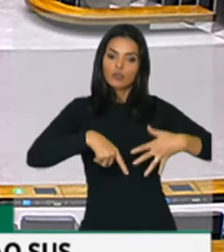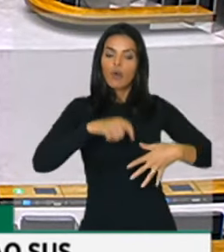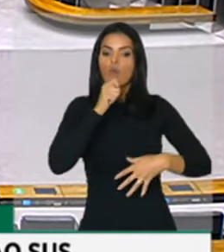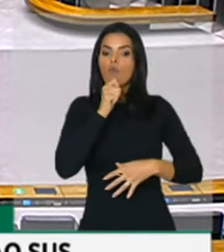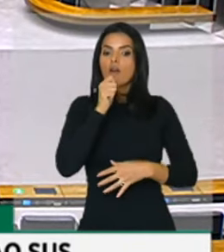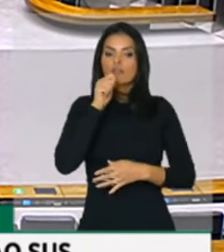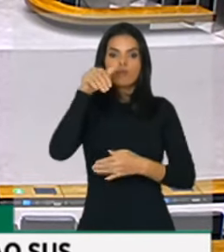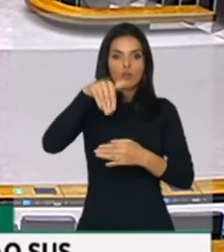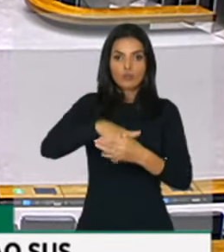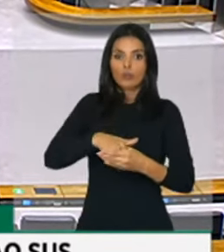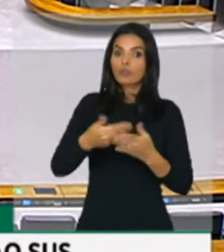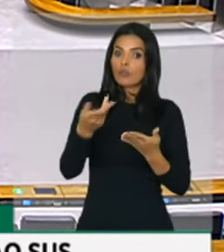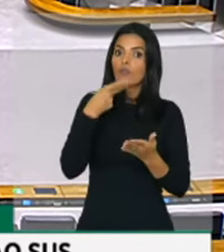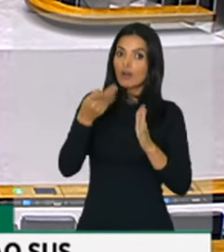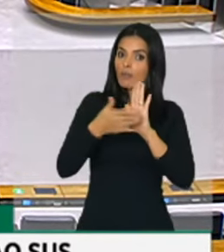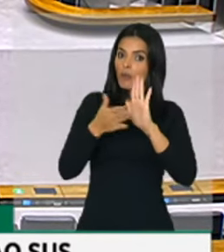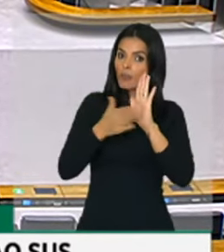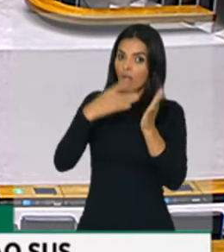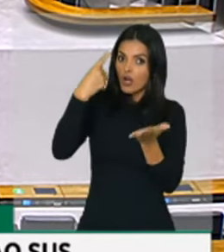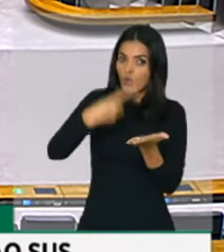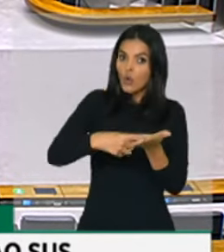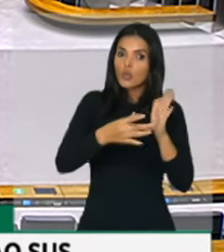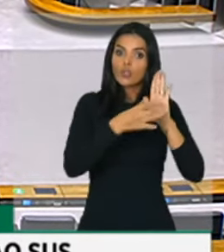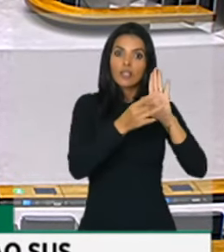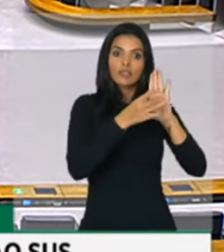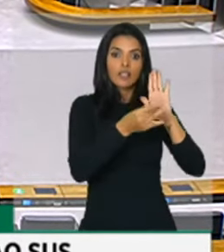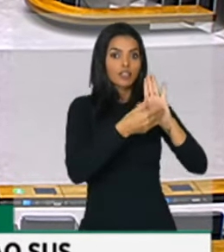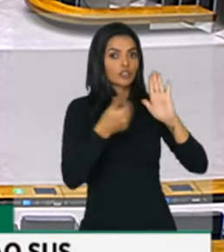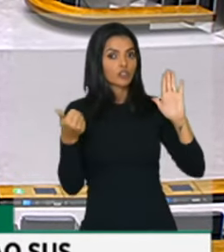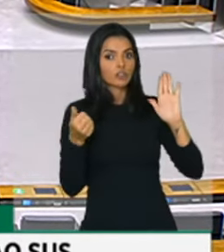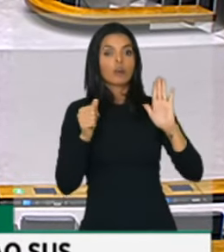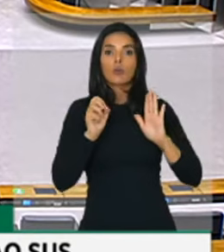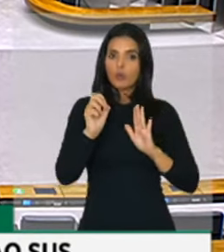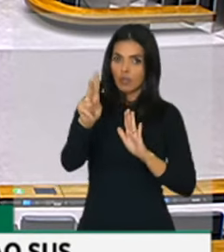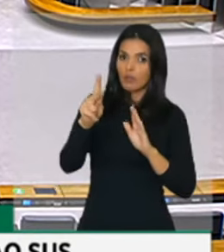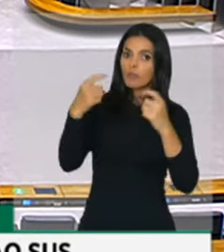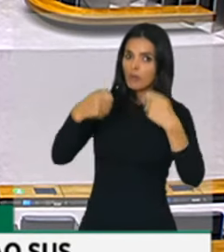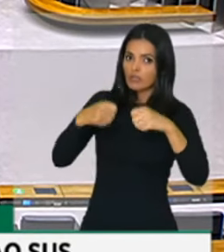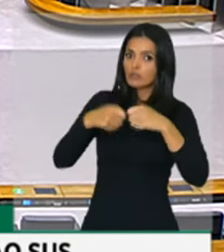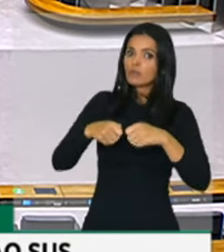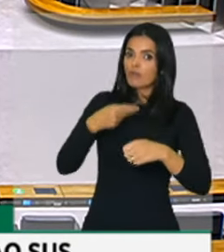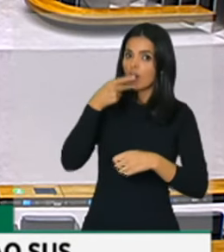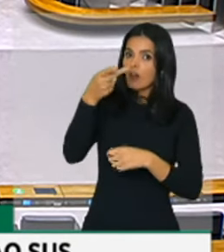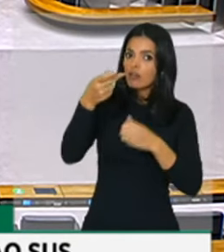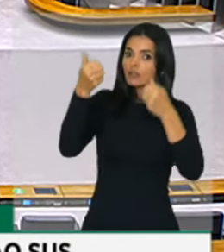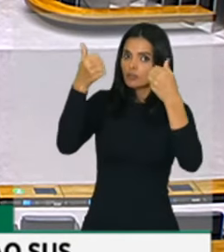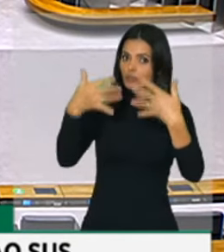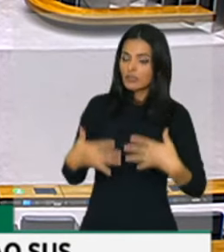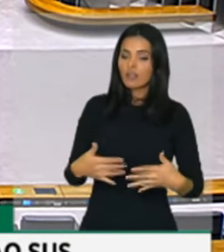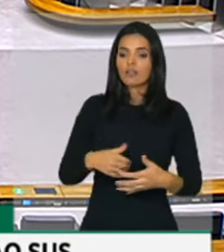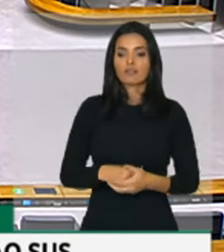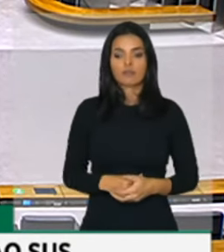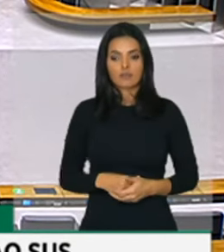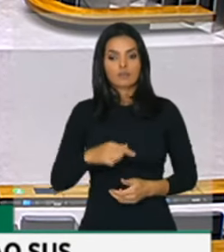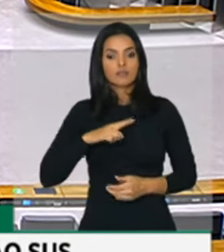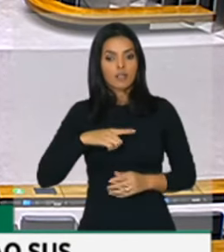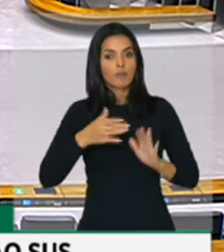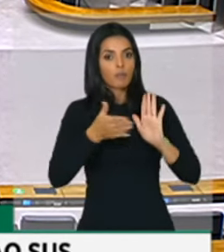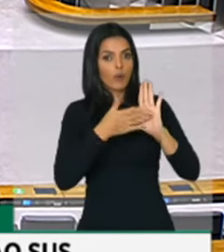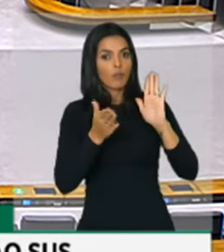VOTO. -- [PRESIDENTE]: A PROPOSTA NÃO TEM -- ACORDO. [DEPUTADO]: SIM, MAS EU PRECISO FALAR. TEM UMA PROPOSTA DE ACORDO, MAS EU PRECISO FALAR. -- [DEPUTADA]: ENQUANTO O